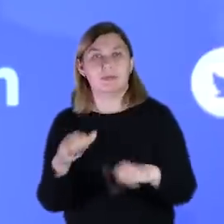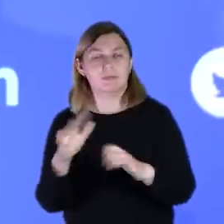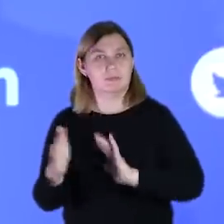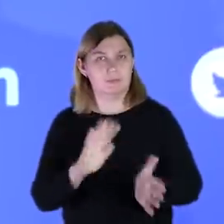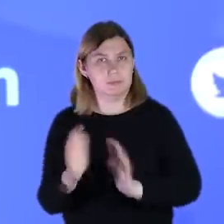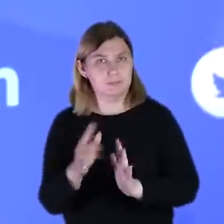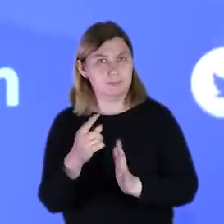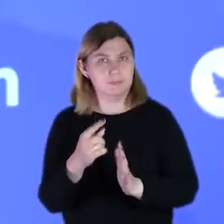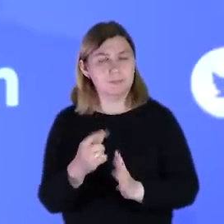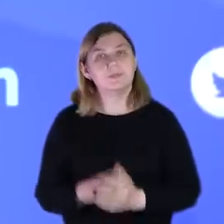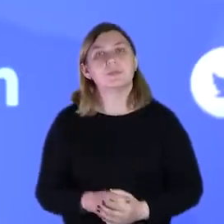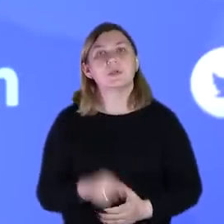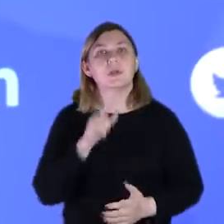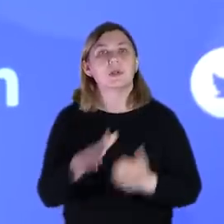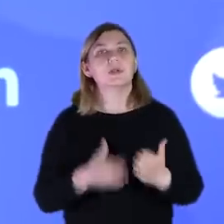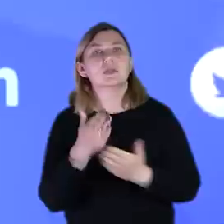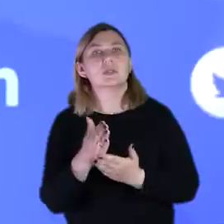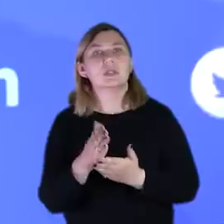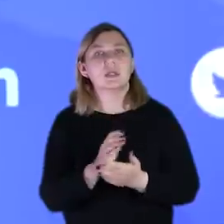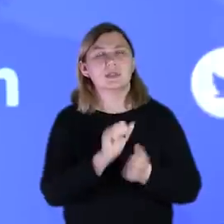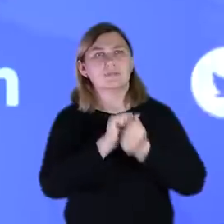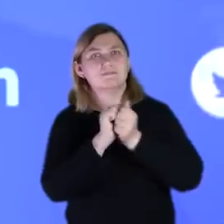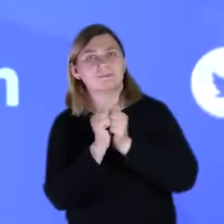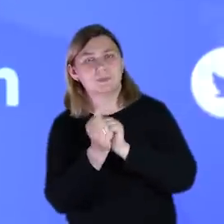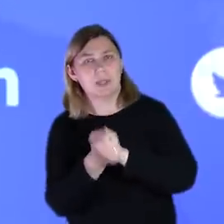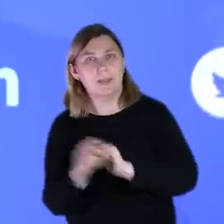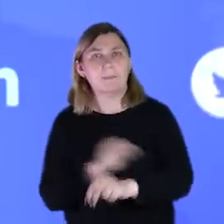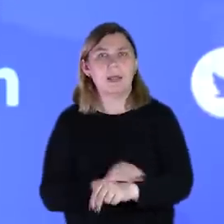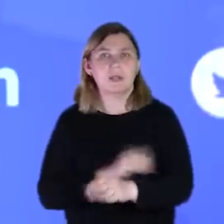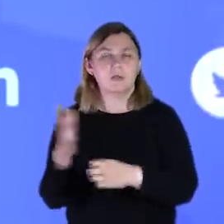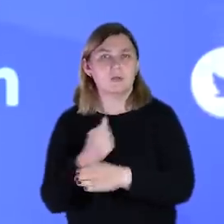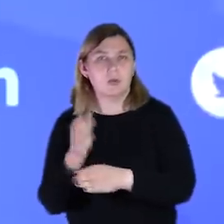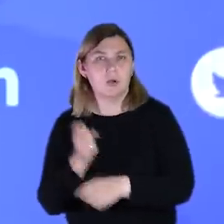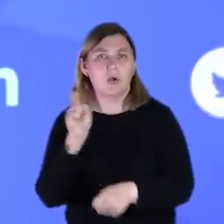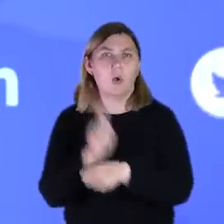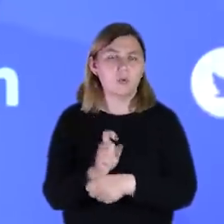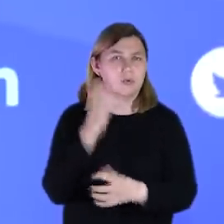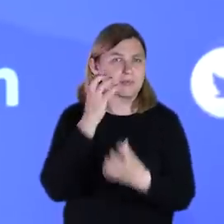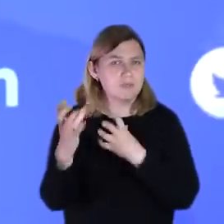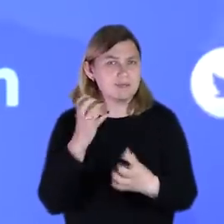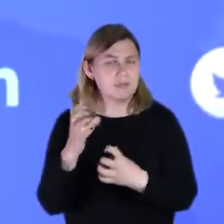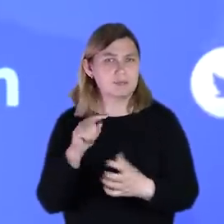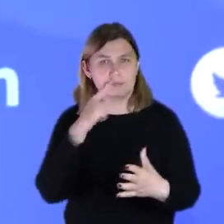Czyli podaje się waloryzacji procesowej materiały zdobyte przez kontrwywiad, skazuje się go